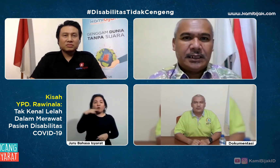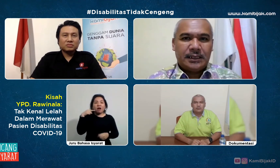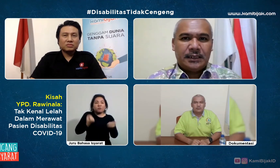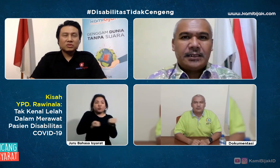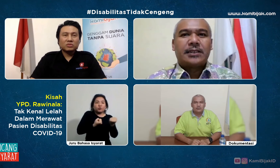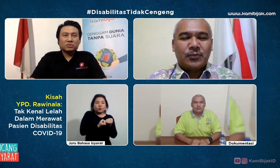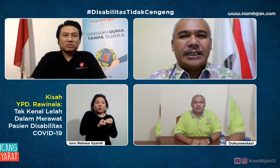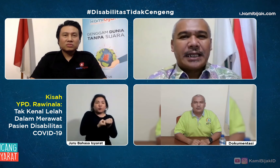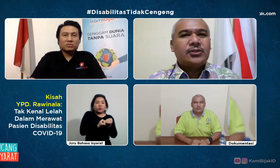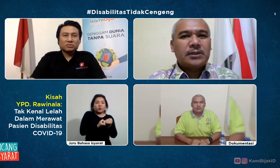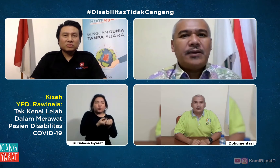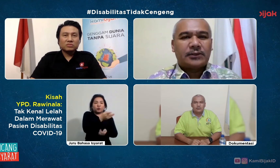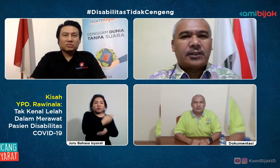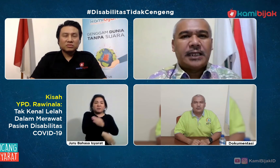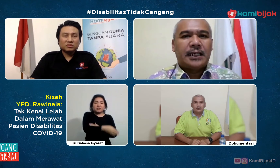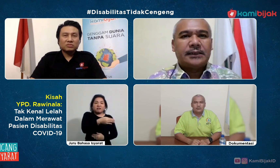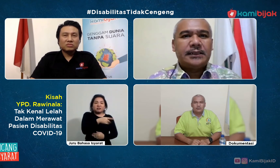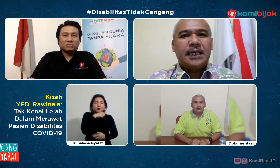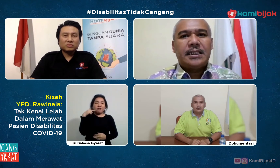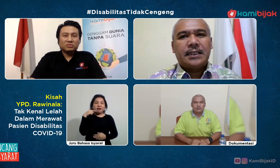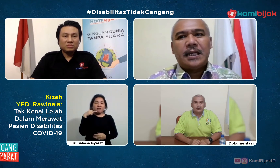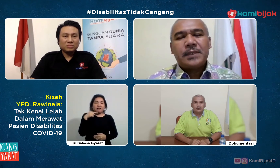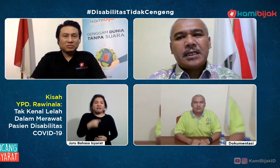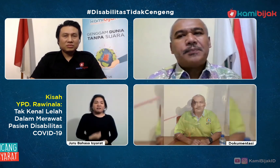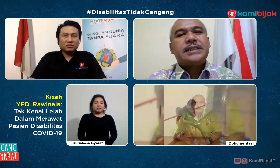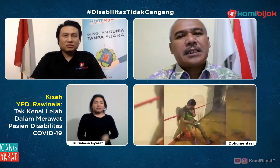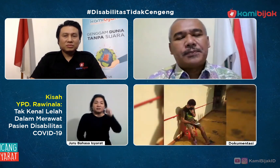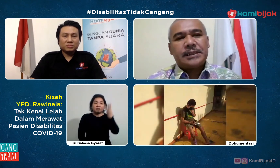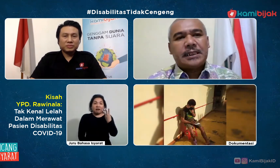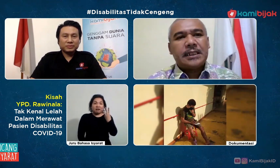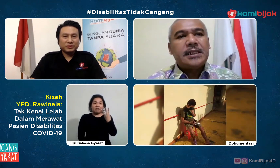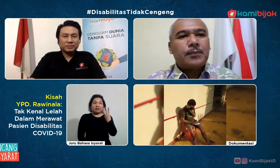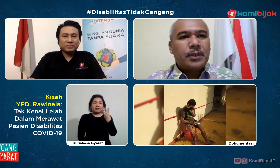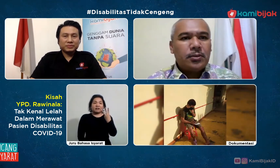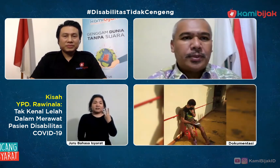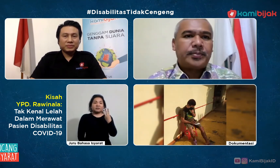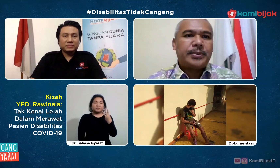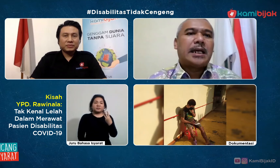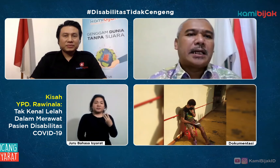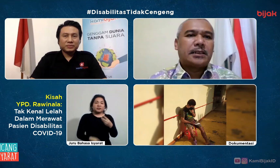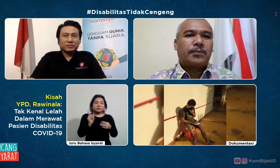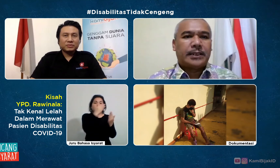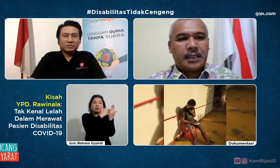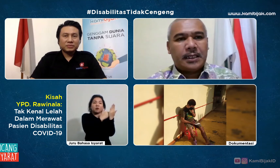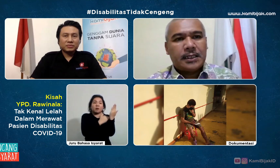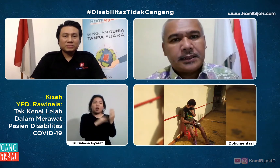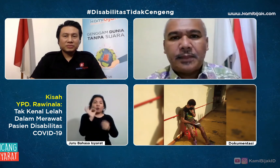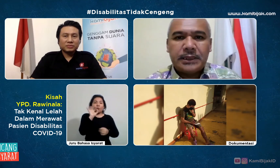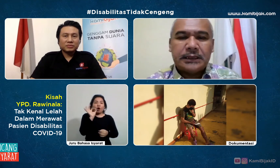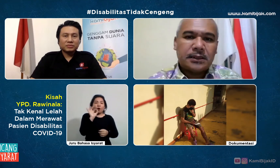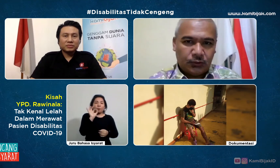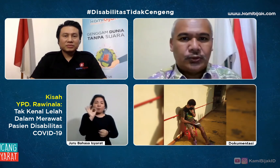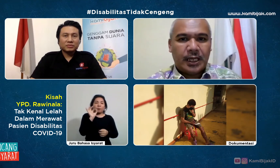dan kemungkinan juga faktor yang ketiga adalah kebijakan-kebijakan yang belum berpihakan